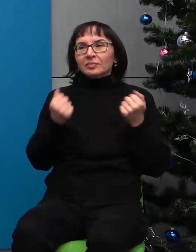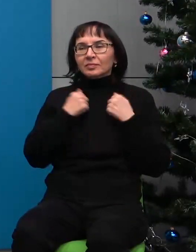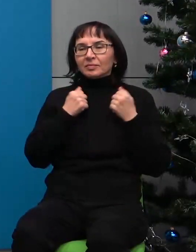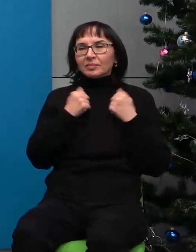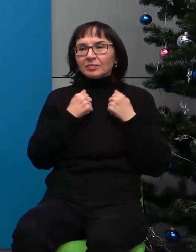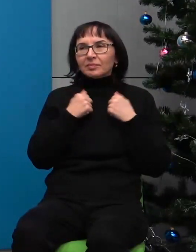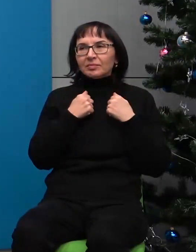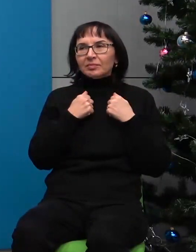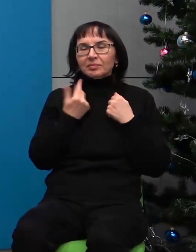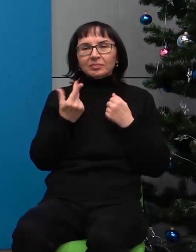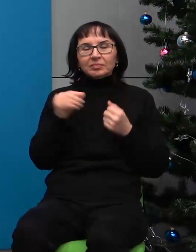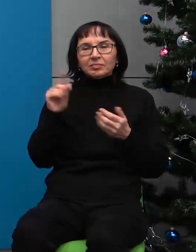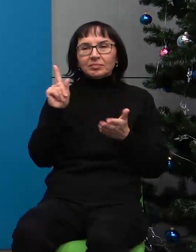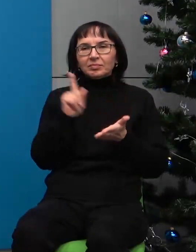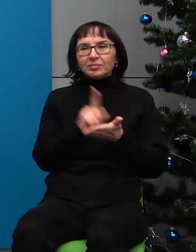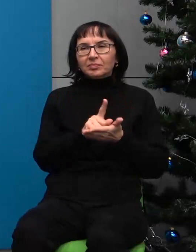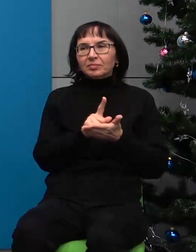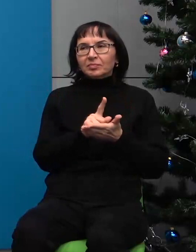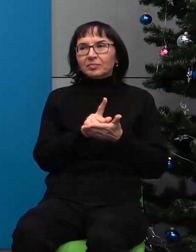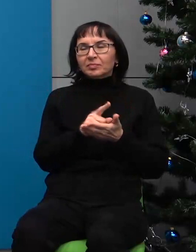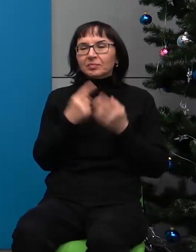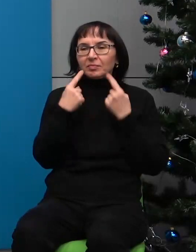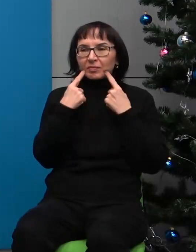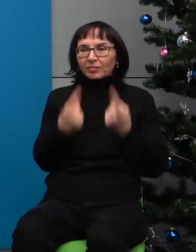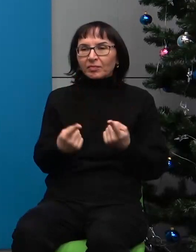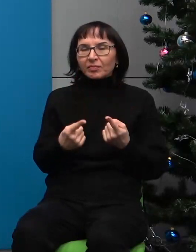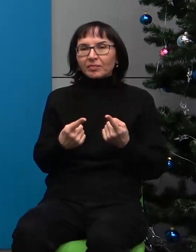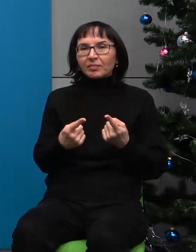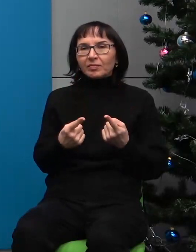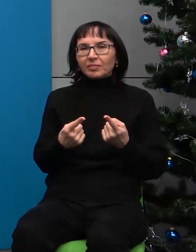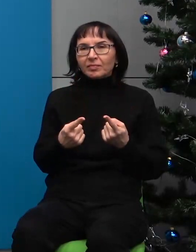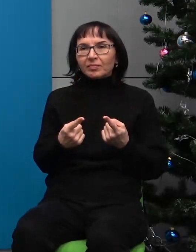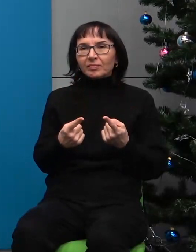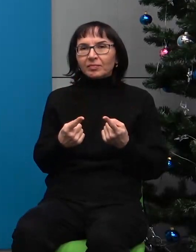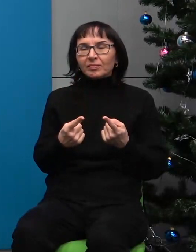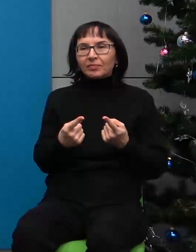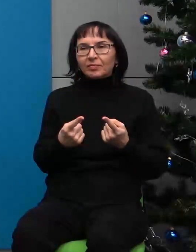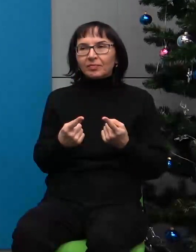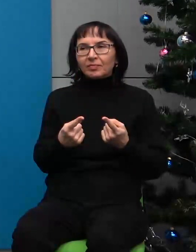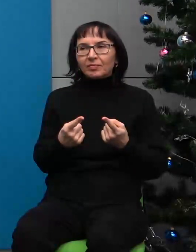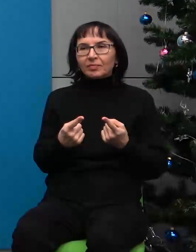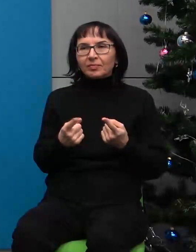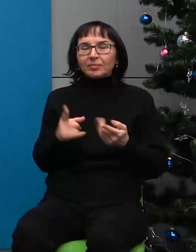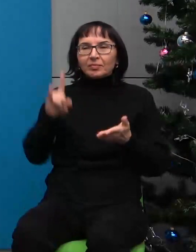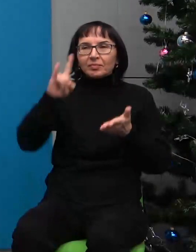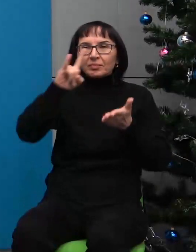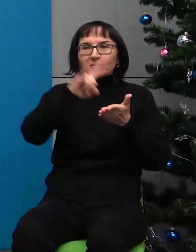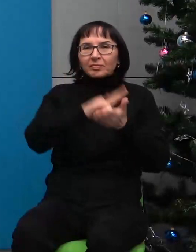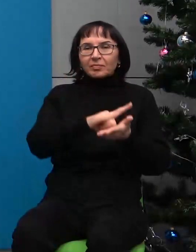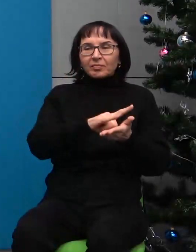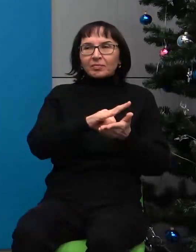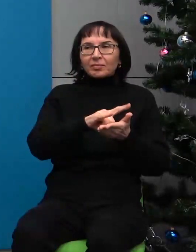Taka odpowiedzialność, dopiero co przeleciałem z Nowego Jorku, usłyszałem, że historia będzie zapisana na zawsze,